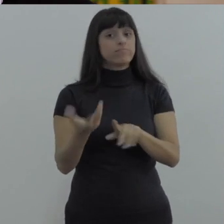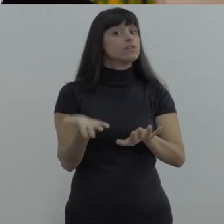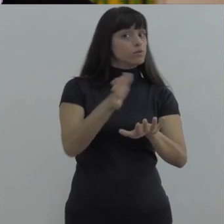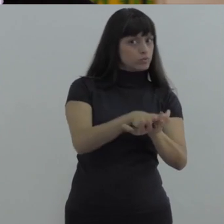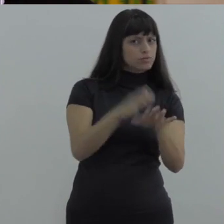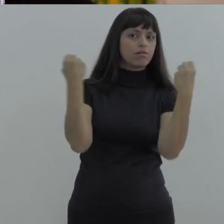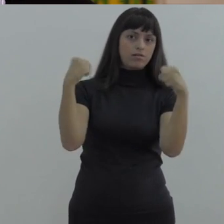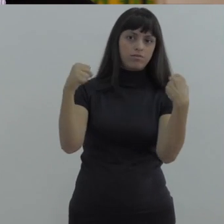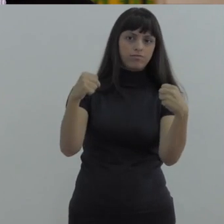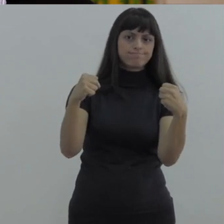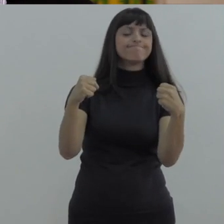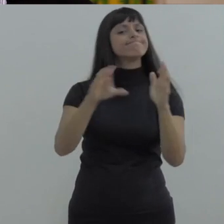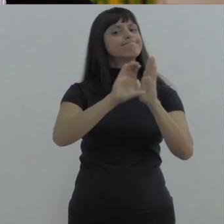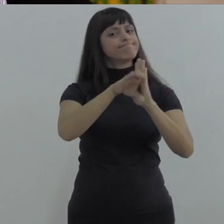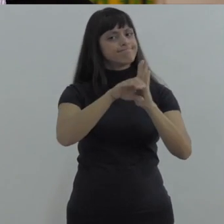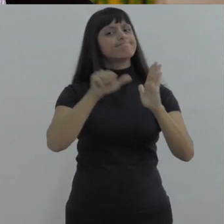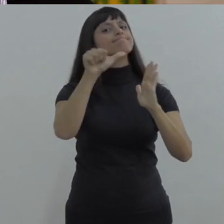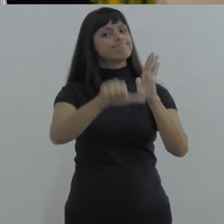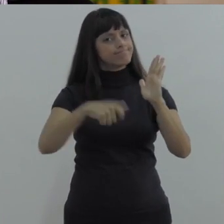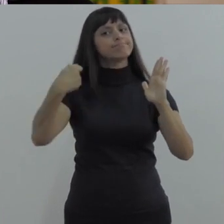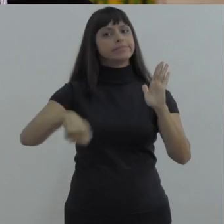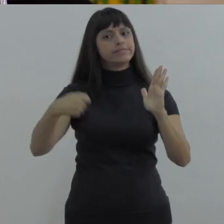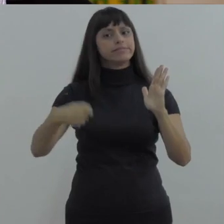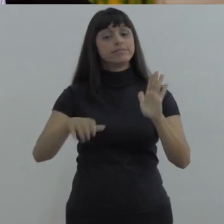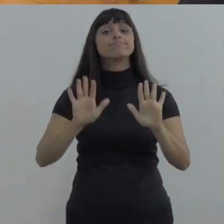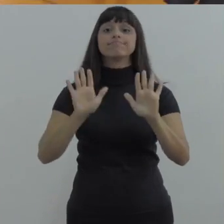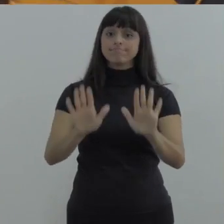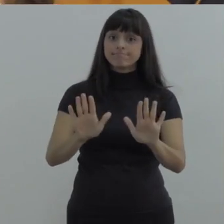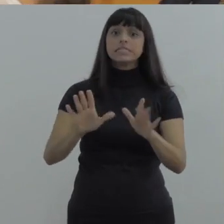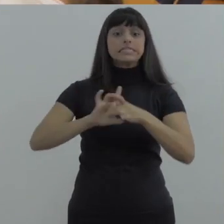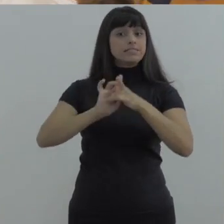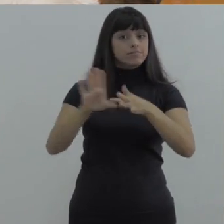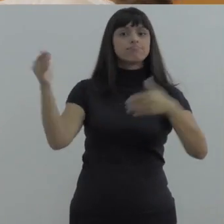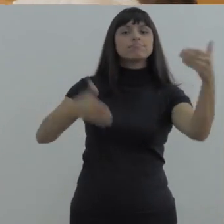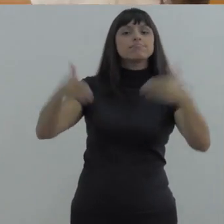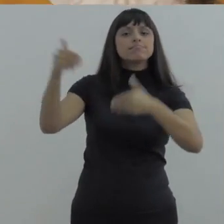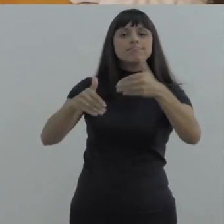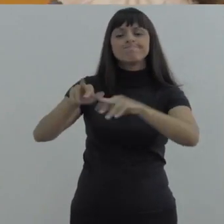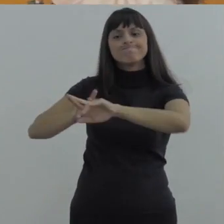A educação física inclusiva pretende rediscutir esses conceitos, permitindo um público mais heterogêneo